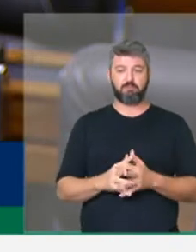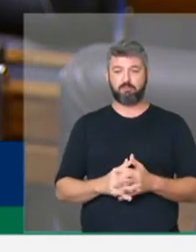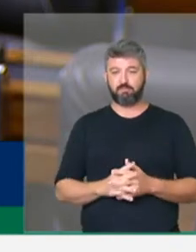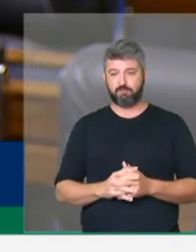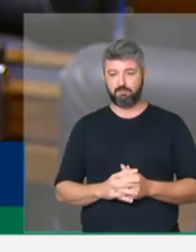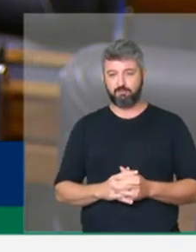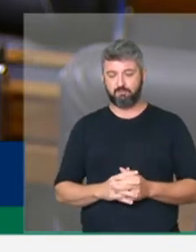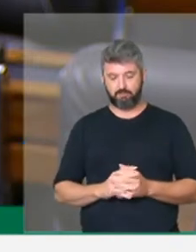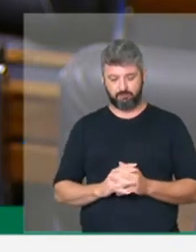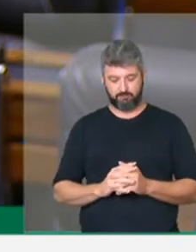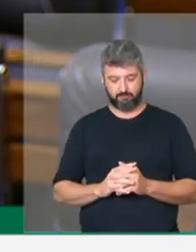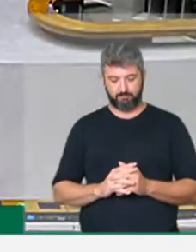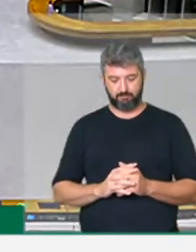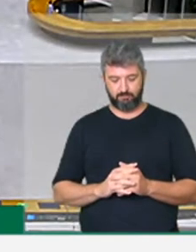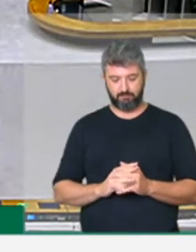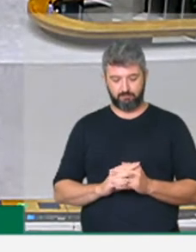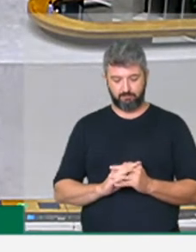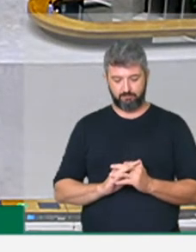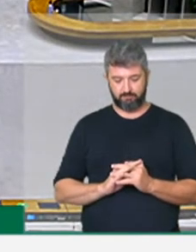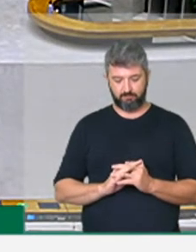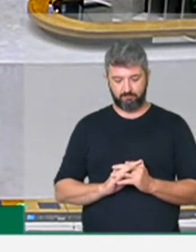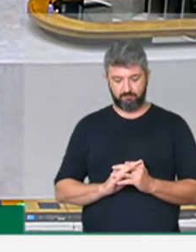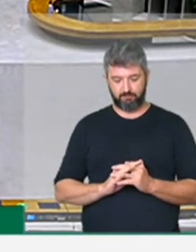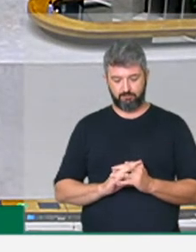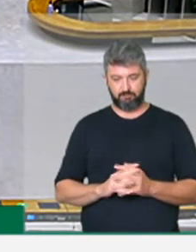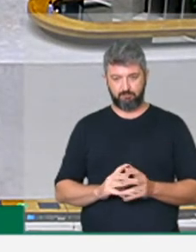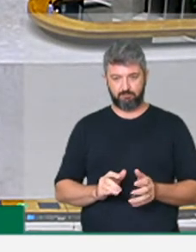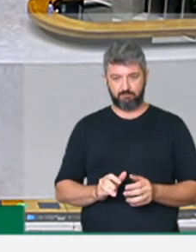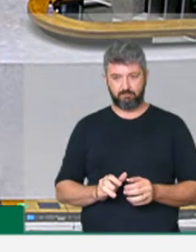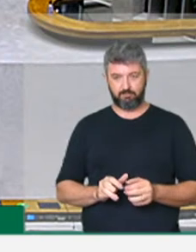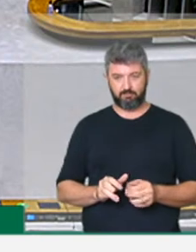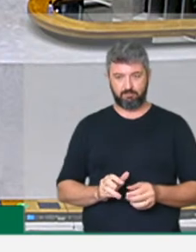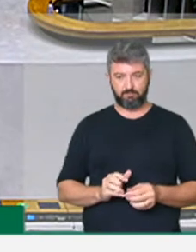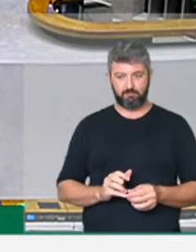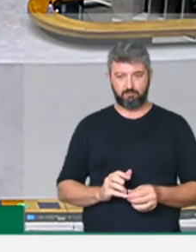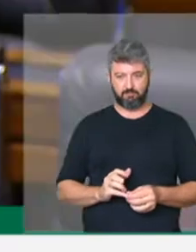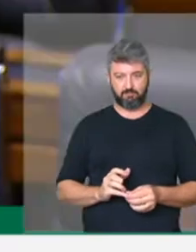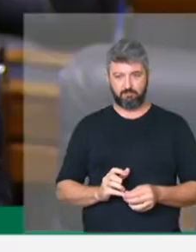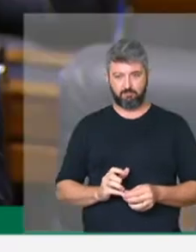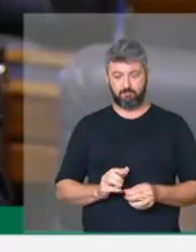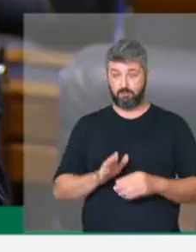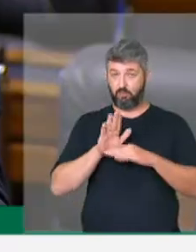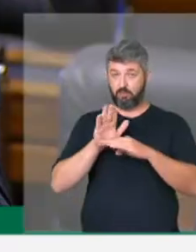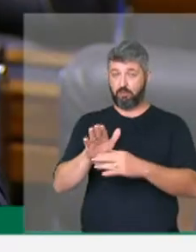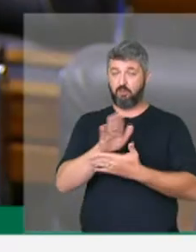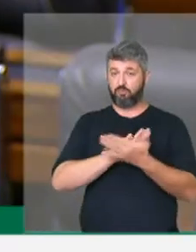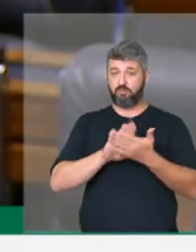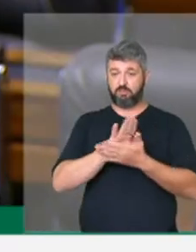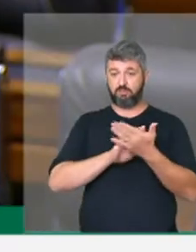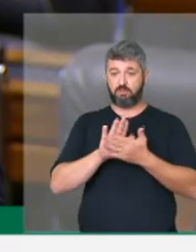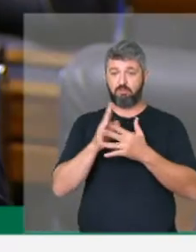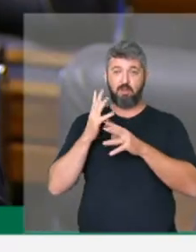ESTAMOS AJUDANDO A CRIAR UMA CONDIÇÃO QUE VAI SER DESCONFORTÁVEL PARA O PRÓPRIO GOVERNO AMANHÃ OU DEPOIS DIZENDO QUE NÃO CONSEGUIU DAR UMA OPORTUNIDADE